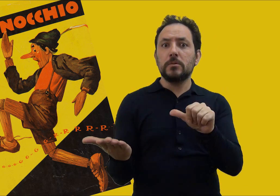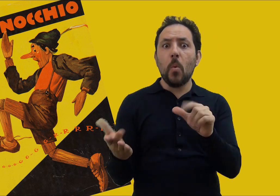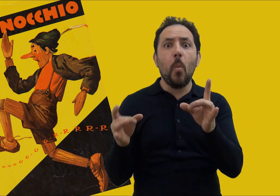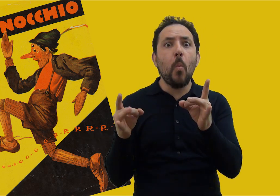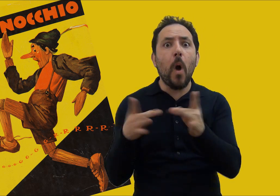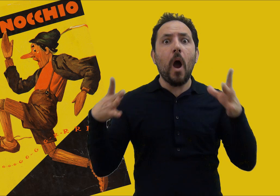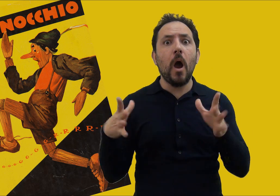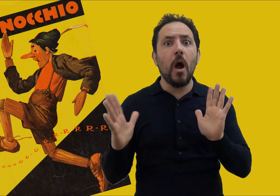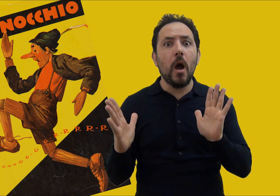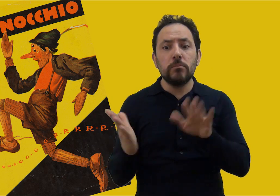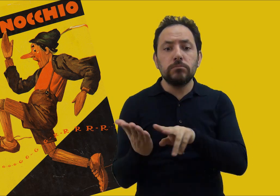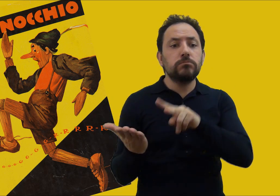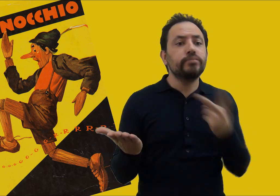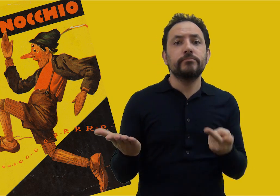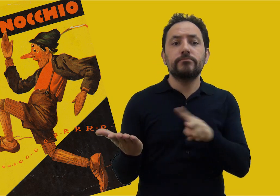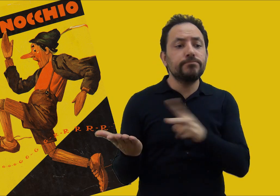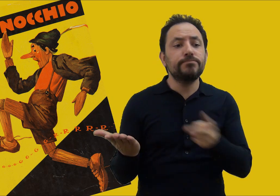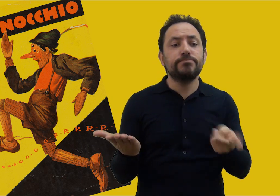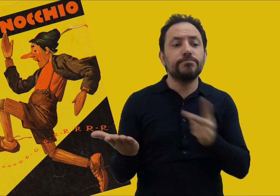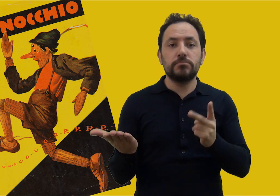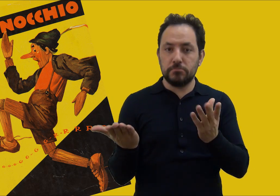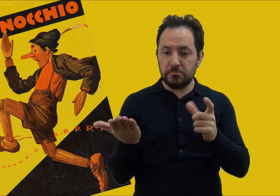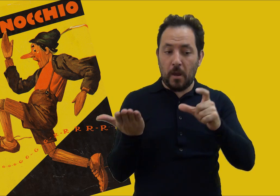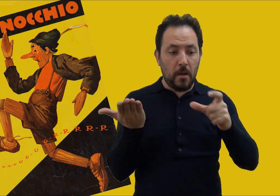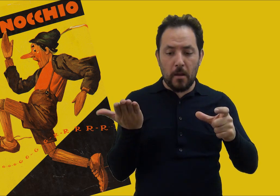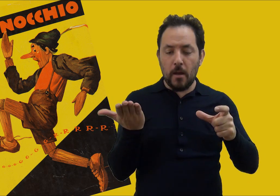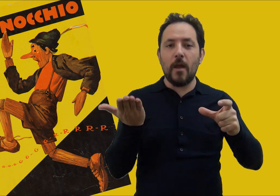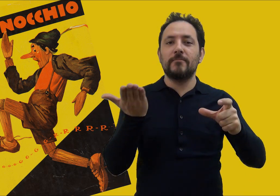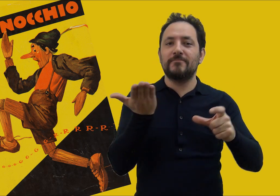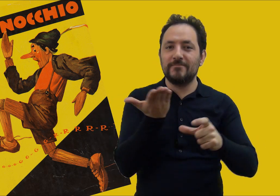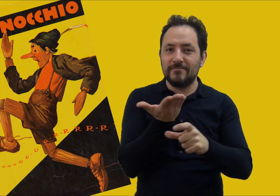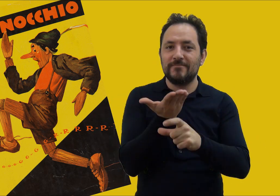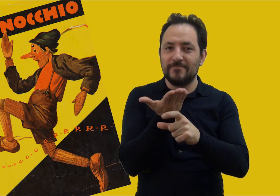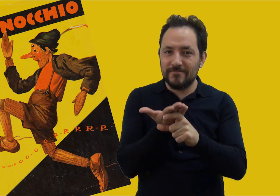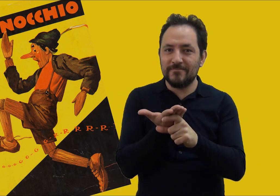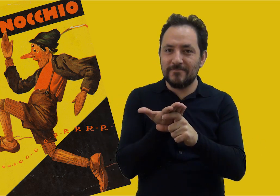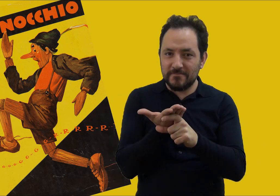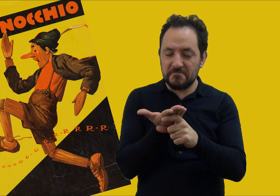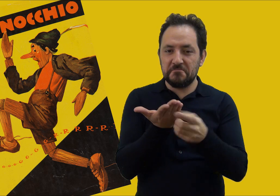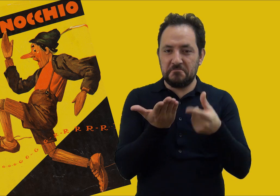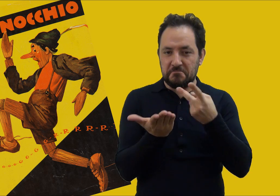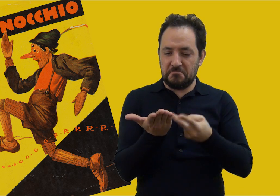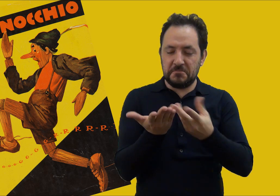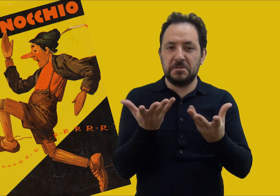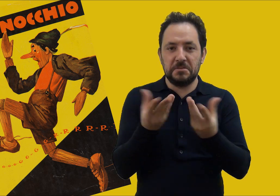consultabile su DVD è ora disponibile.